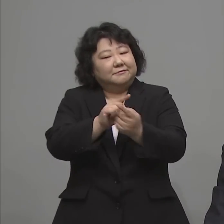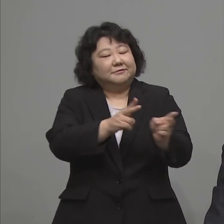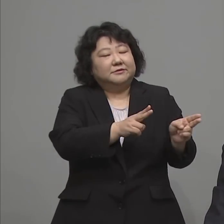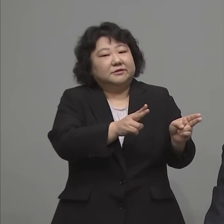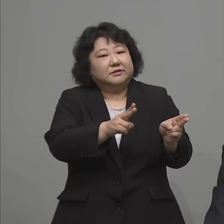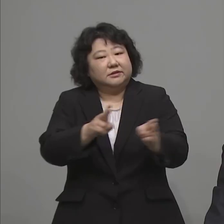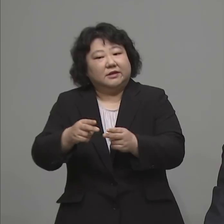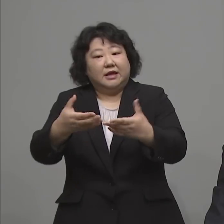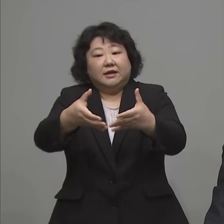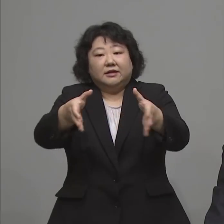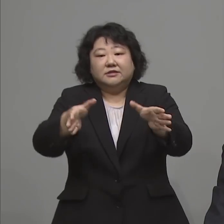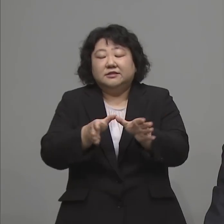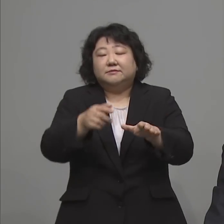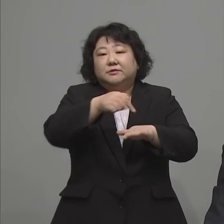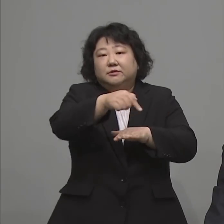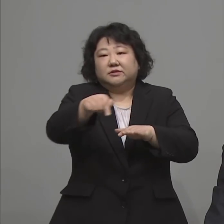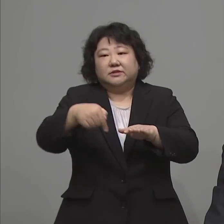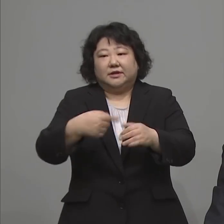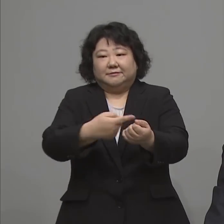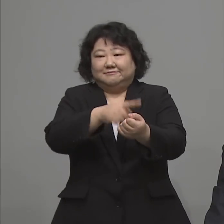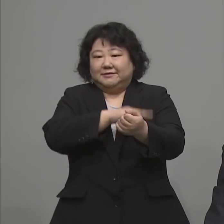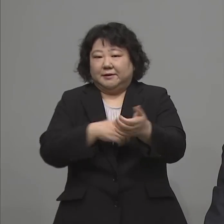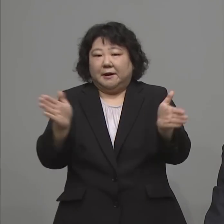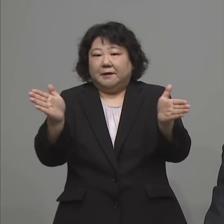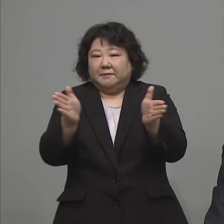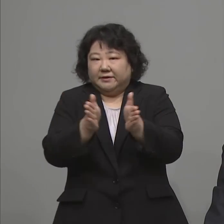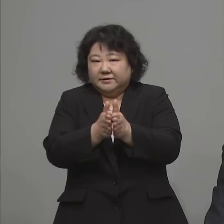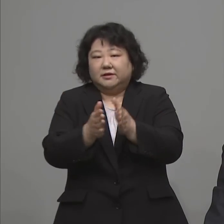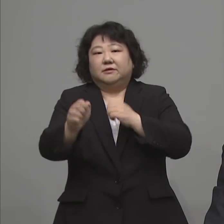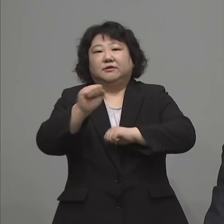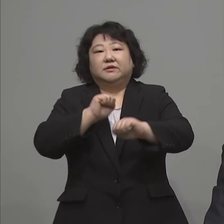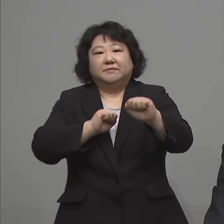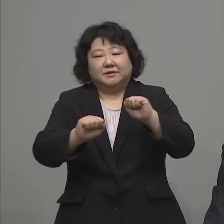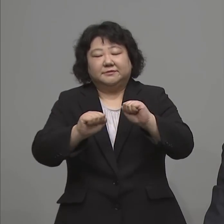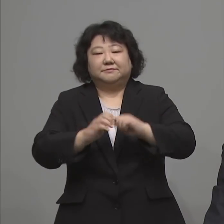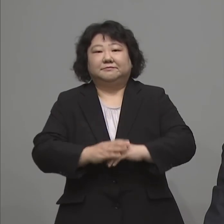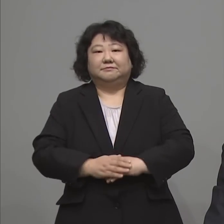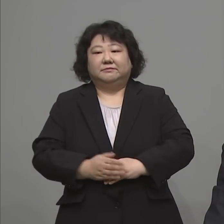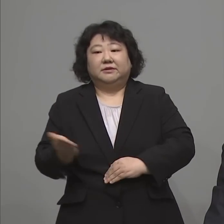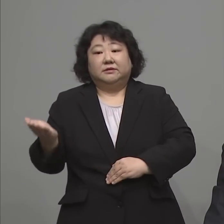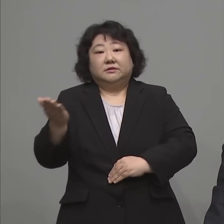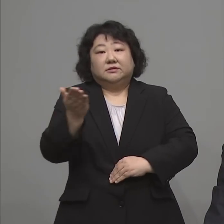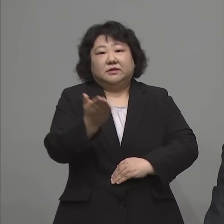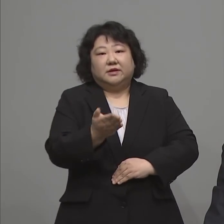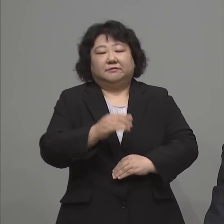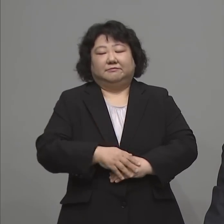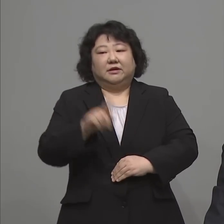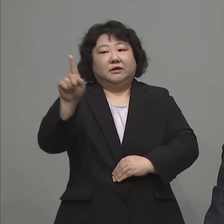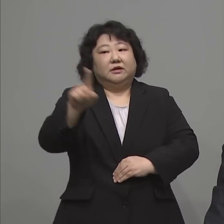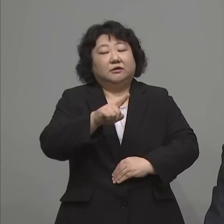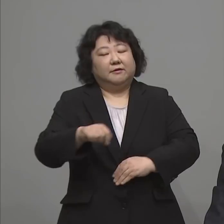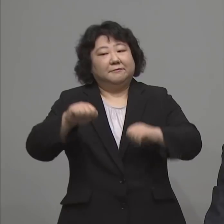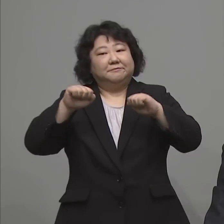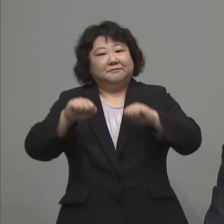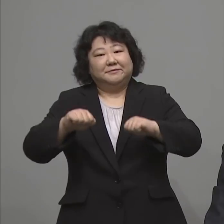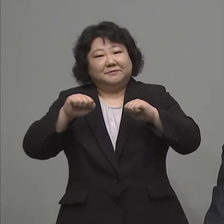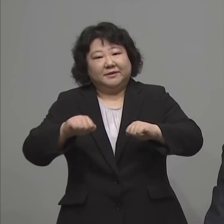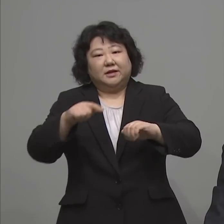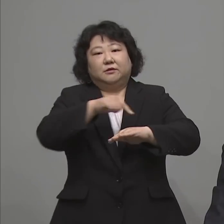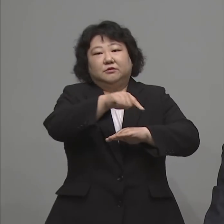チームとちぎで 力を合わせて 取り組みます 次に 人が輝く“とちぎ”として